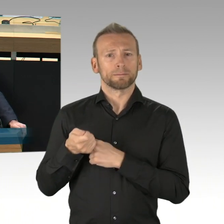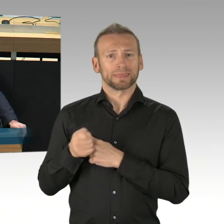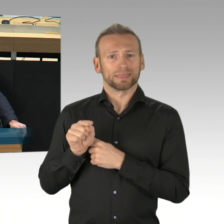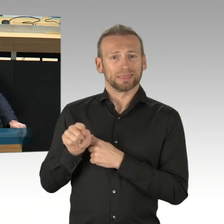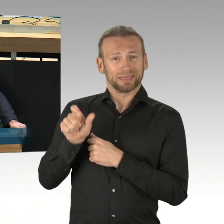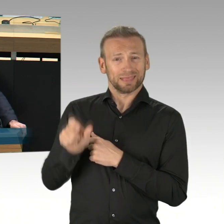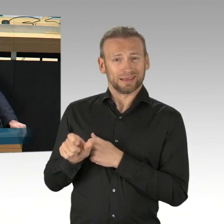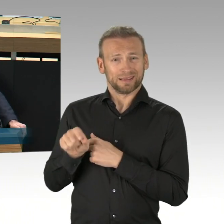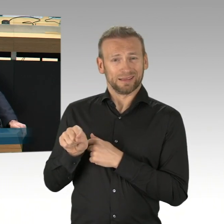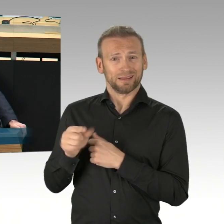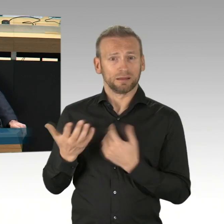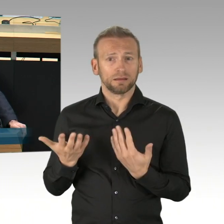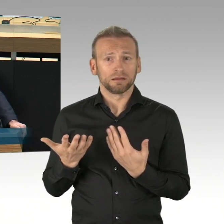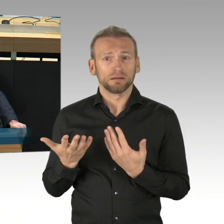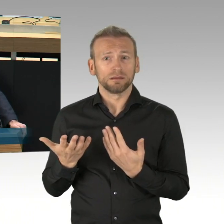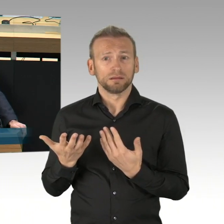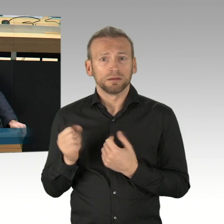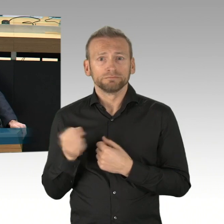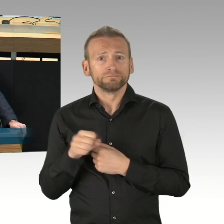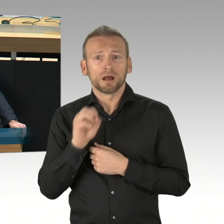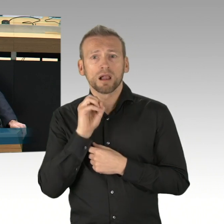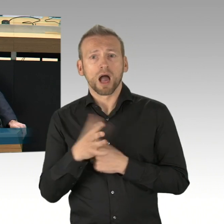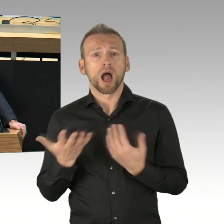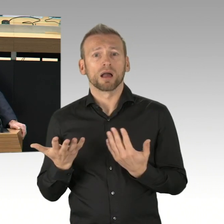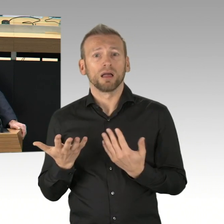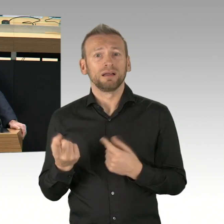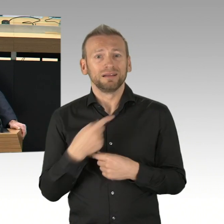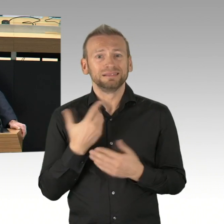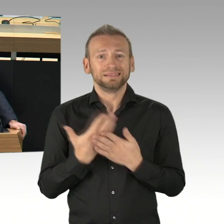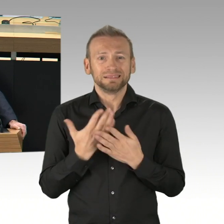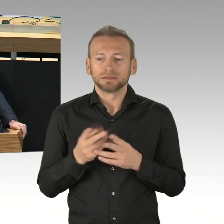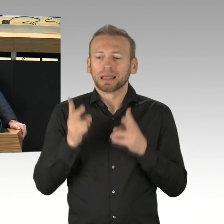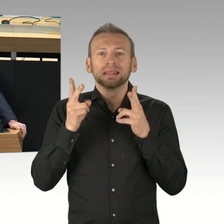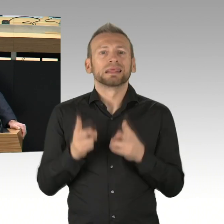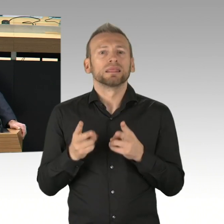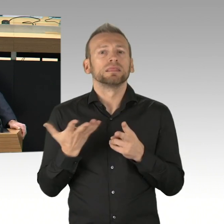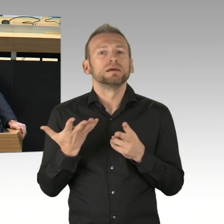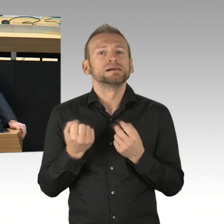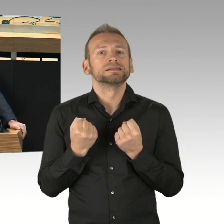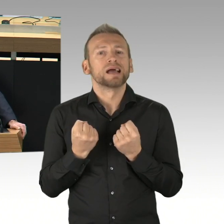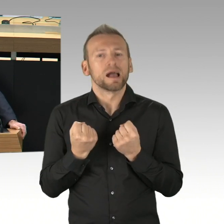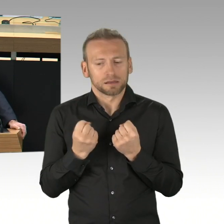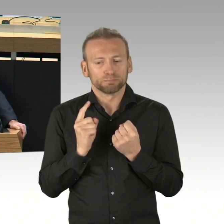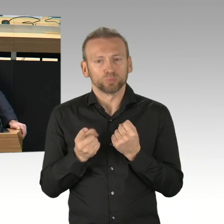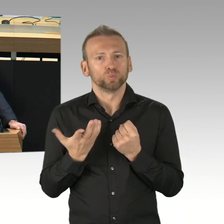Sozial ist, was Wohnraum schafft! Berlin braucht eine Wohnungsbau-Offensive. Die kann nicht gelingen,